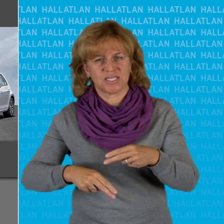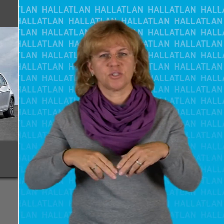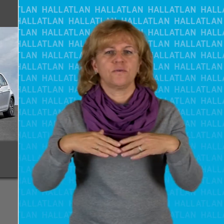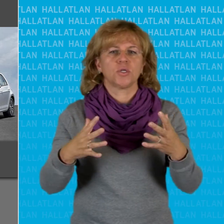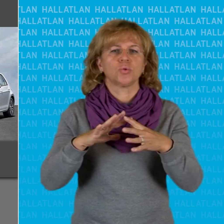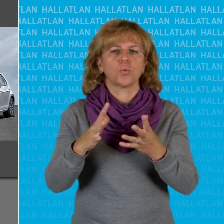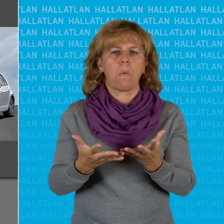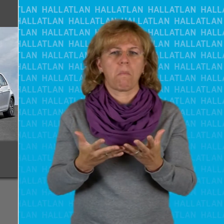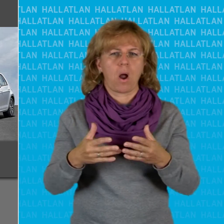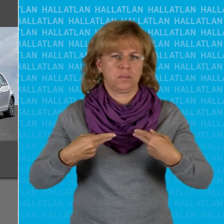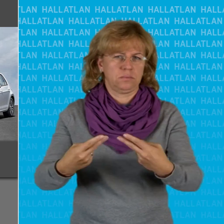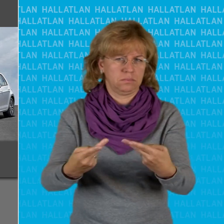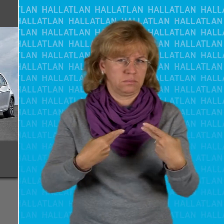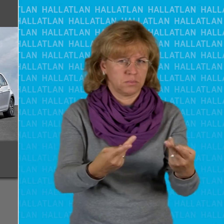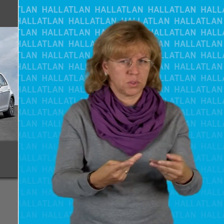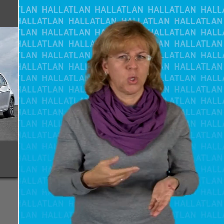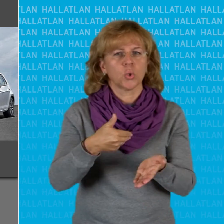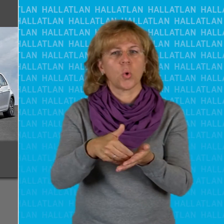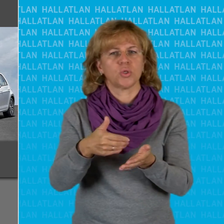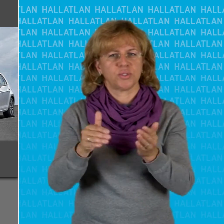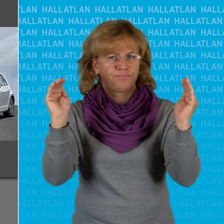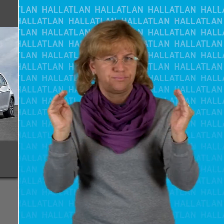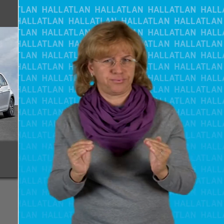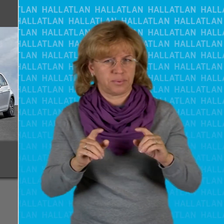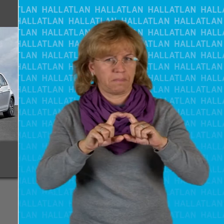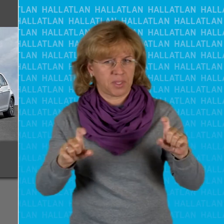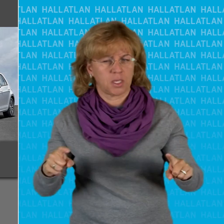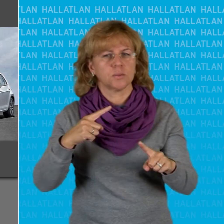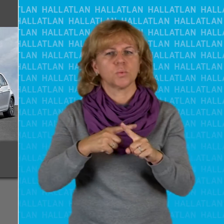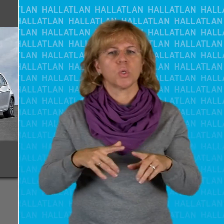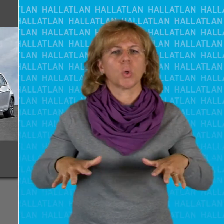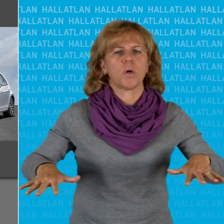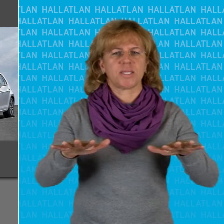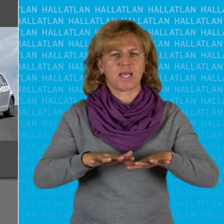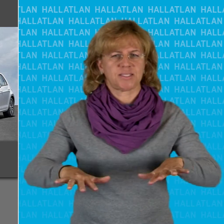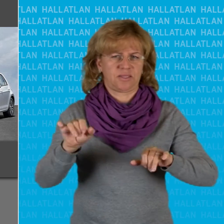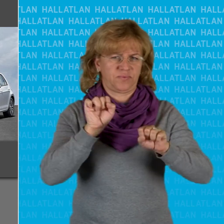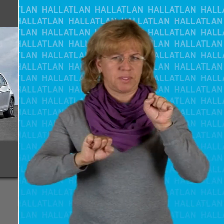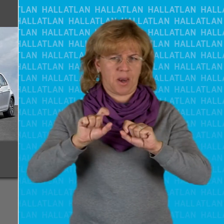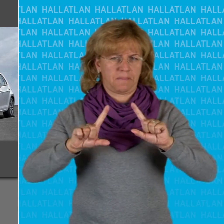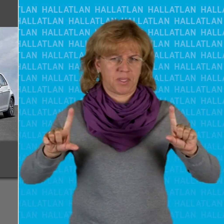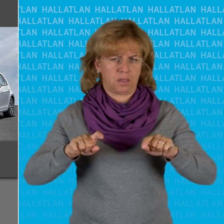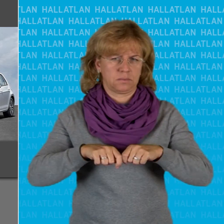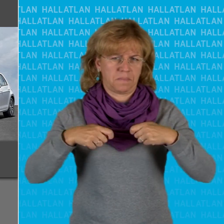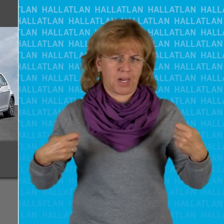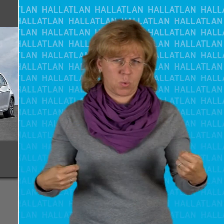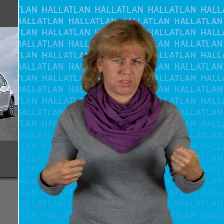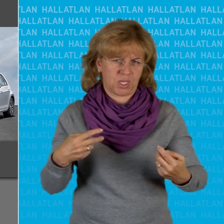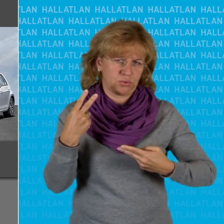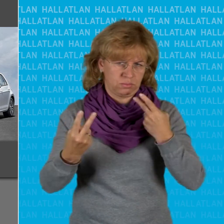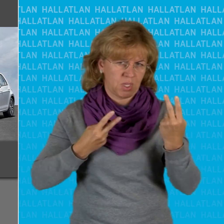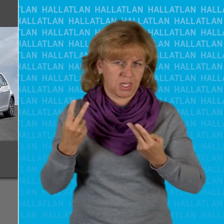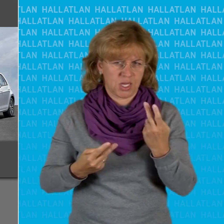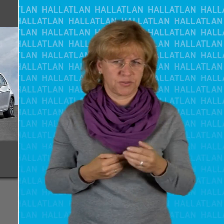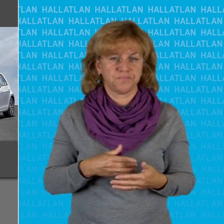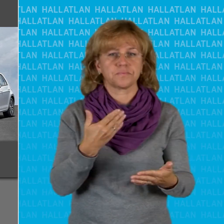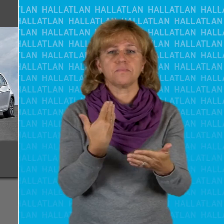a csomagkézbesítéshez költséghatékony és környezetkímélő megoldásokat keresnek.